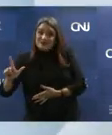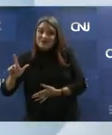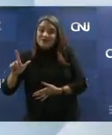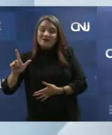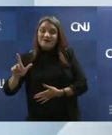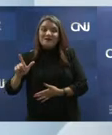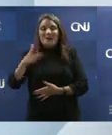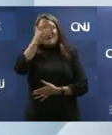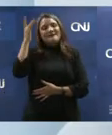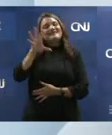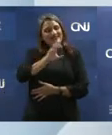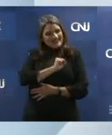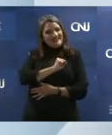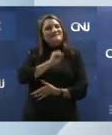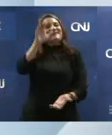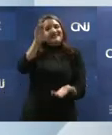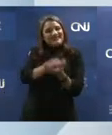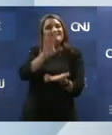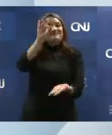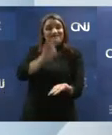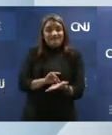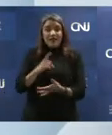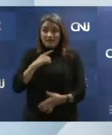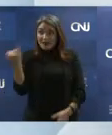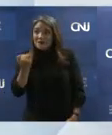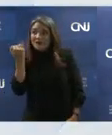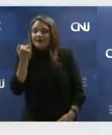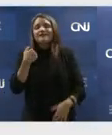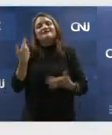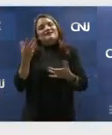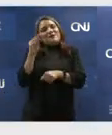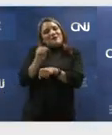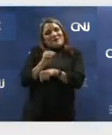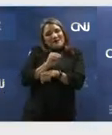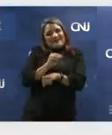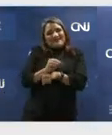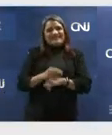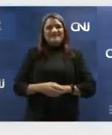Quem ama casar? Quem se importa cuida